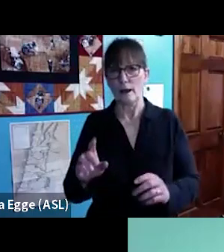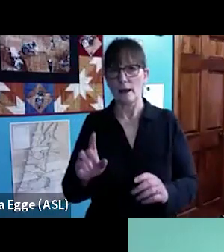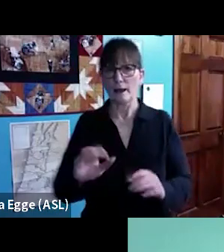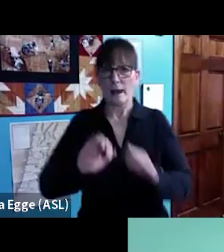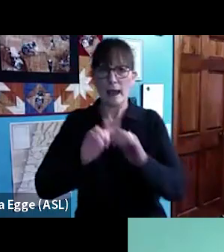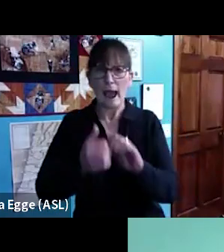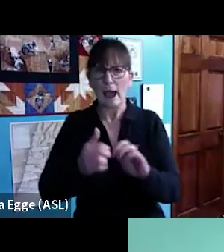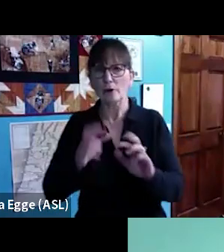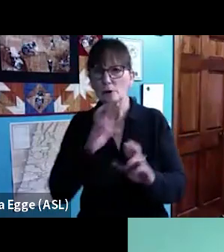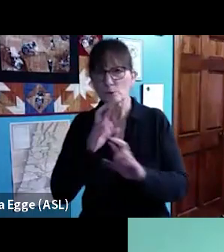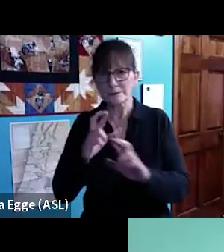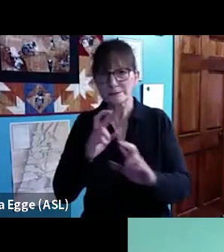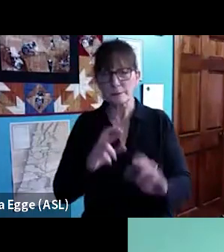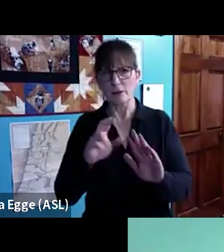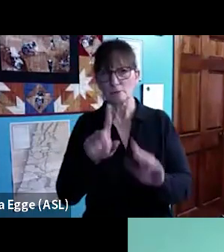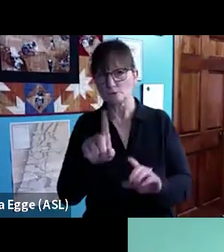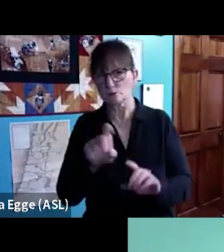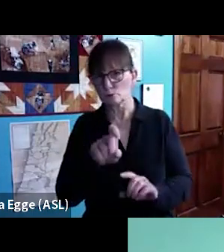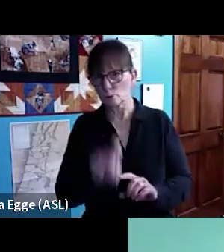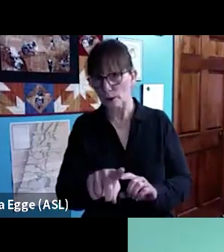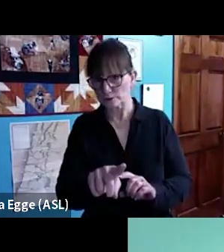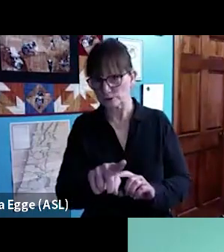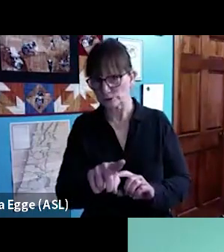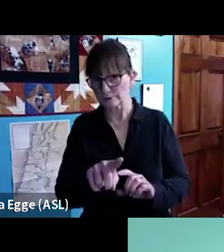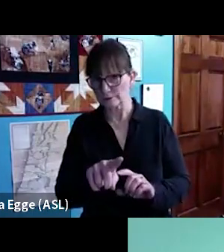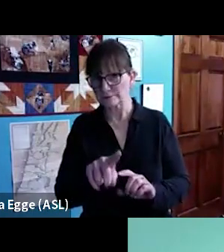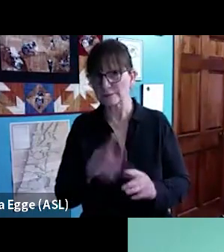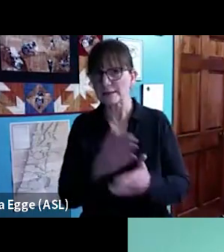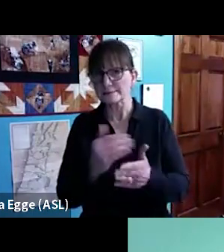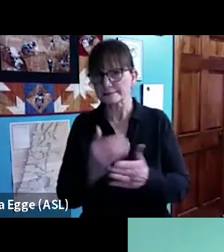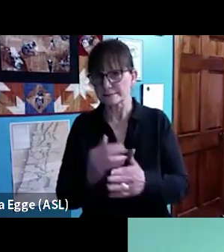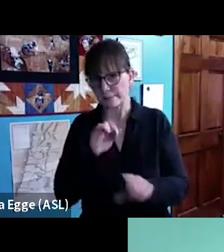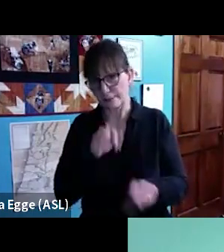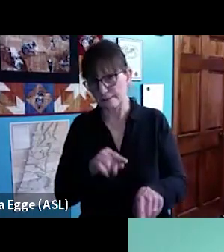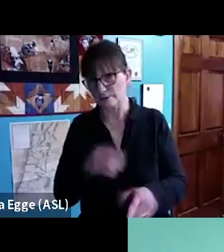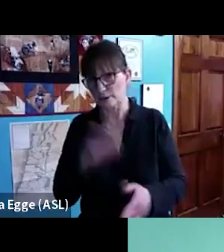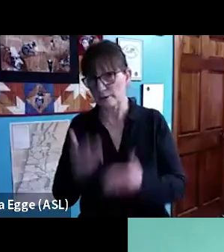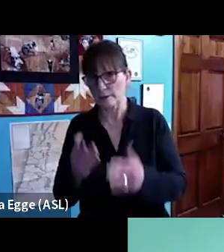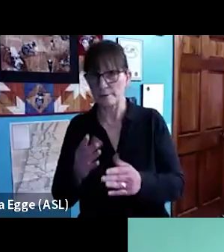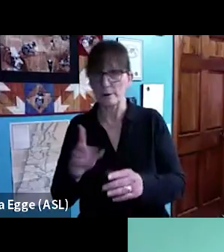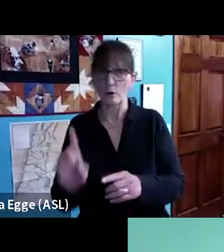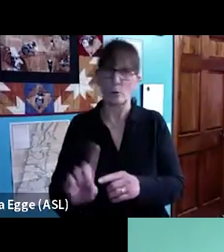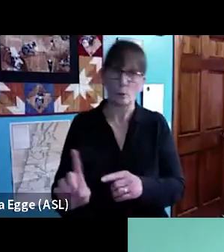que se asocian instantáneamente con la Carpeta Electrónica del solicitante.